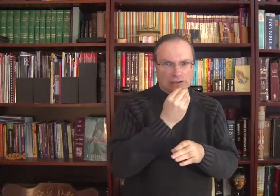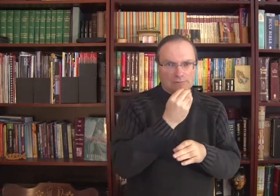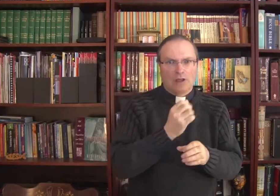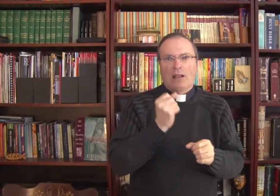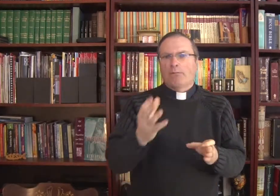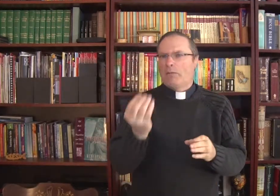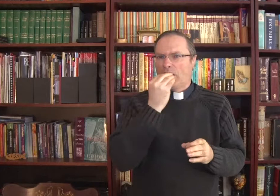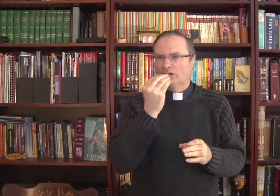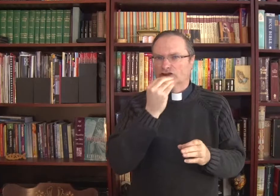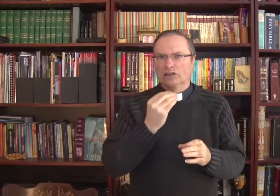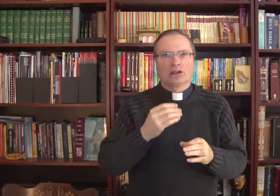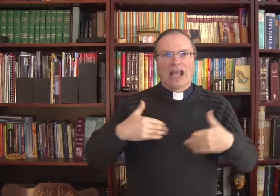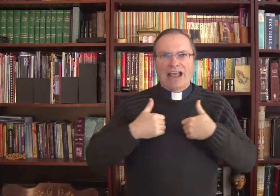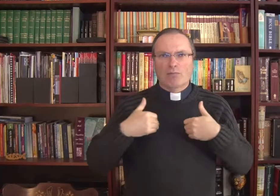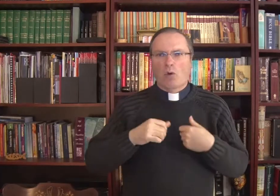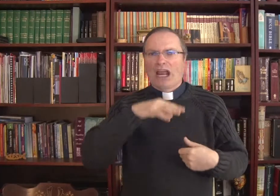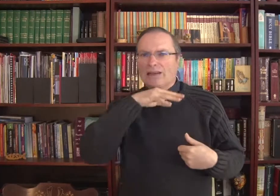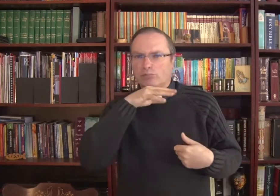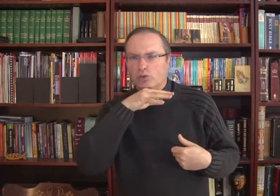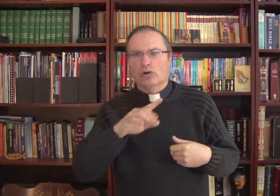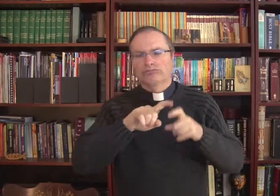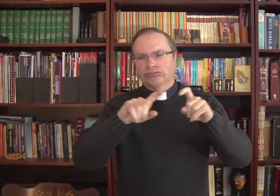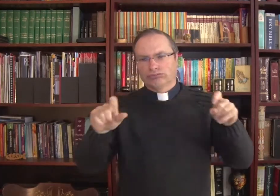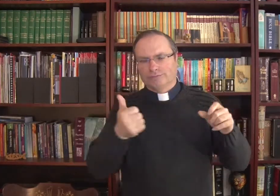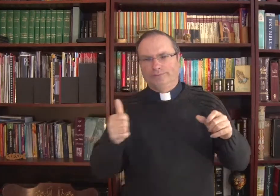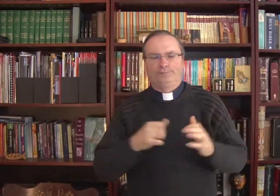ne pas manger animaux impurs, etc.